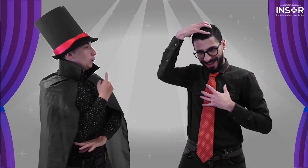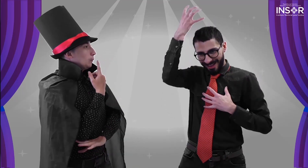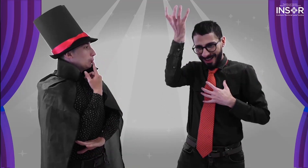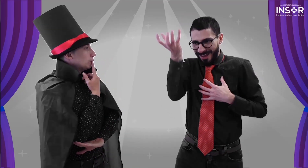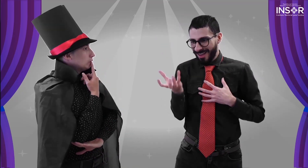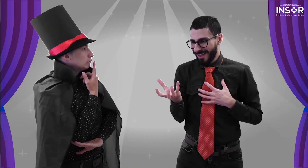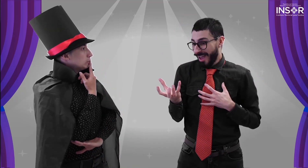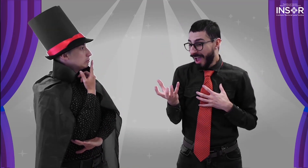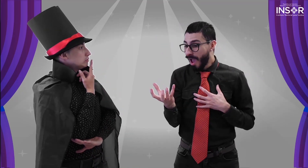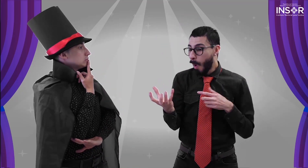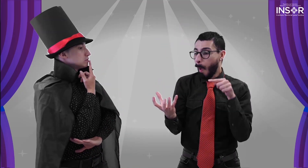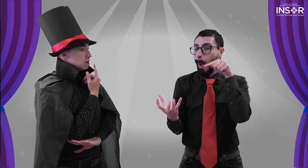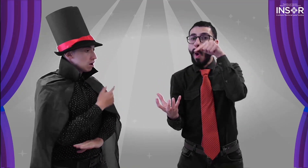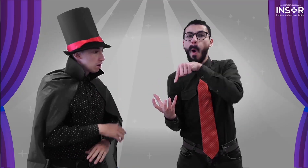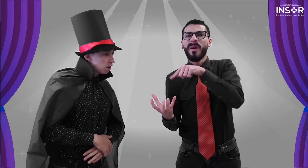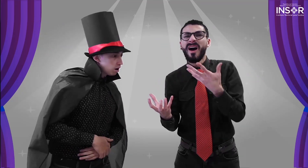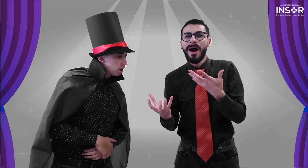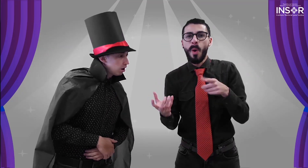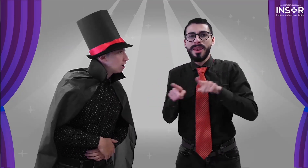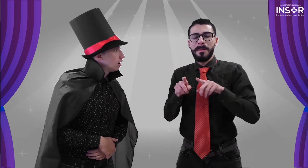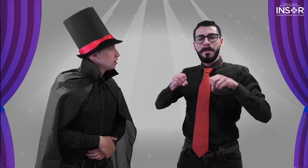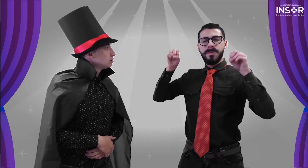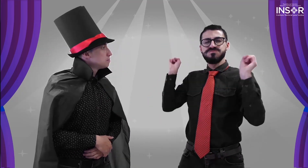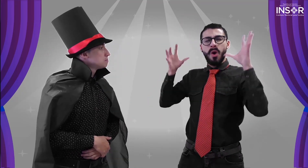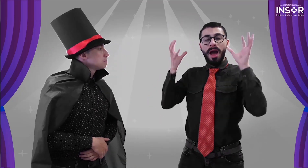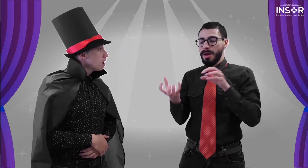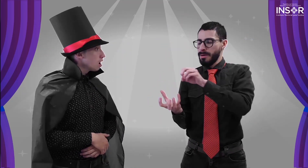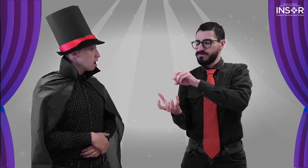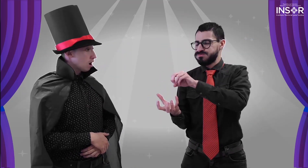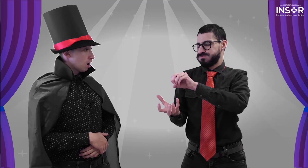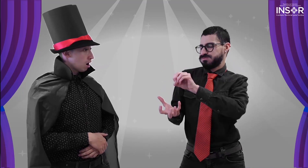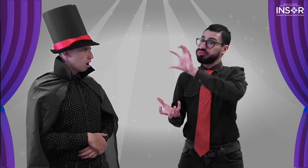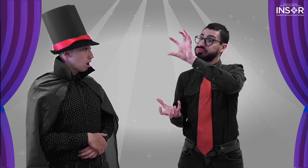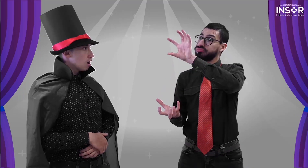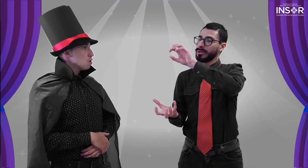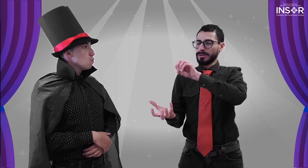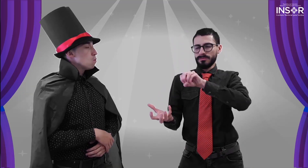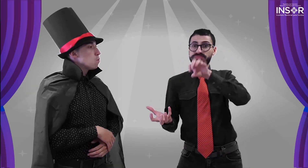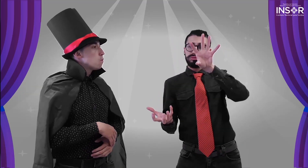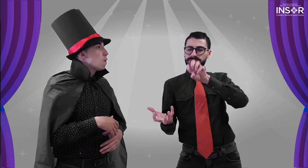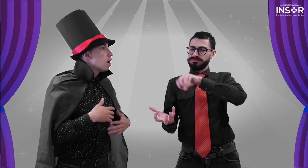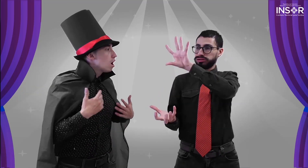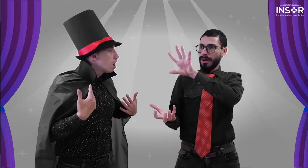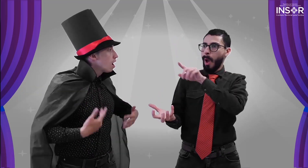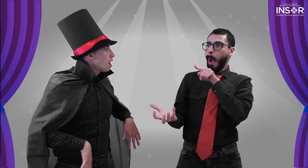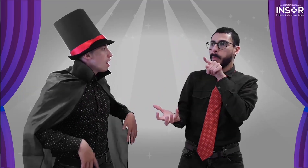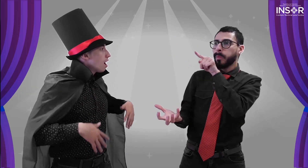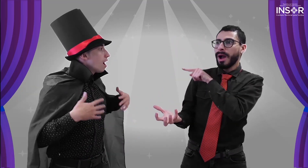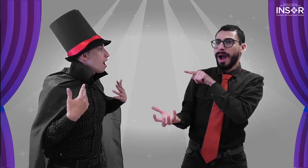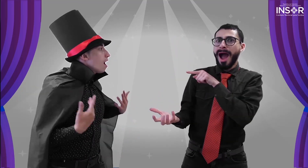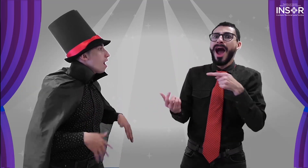esperando ver la magia que hay en el sombrero y las cosas que pueden aparecer.